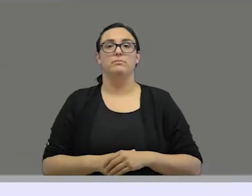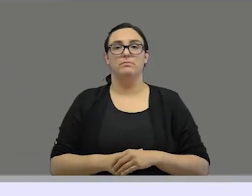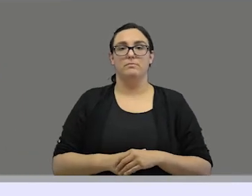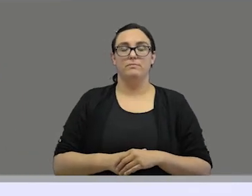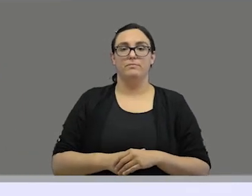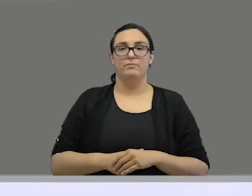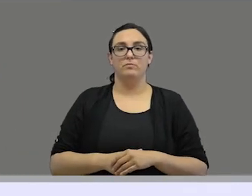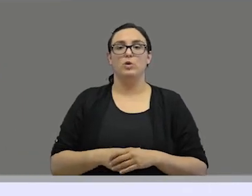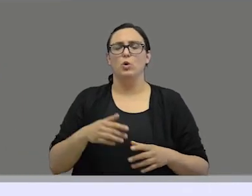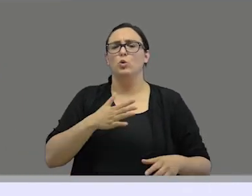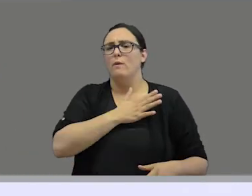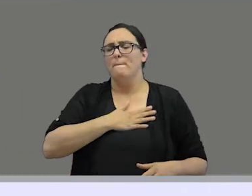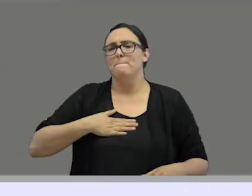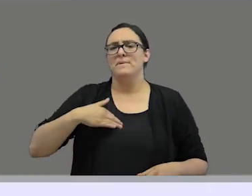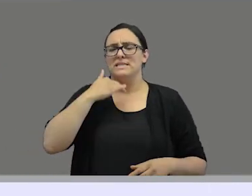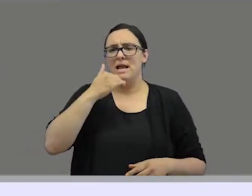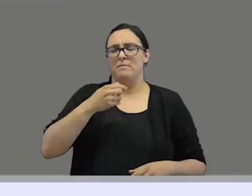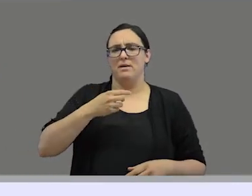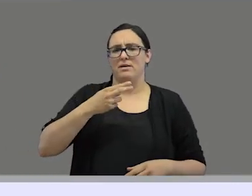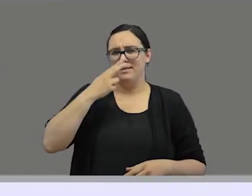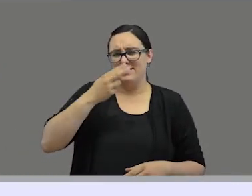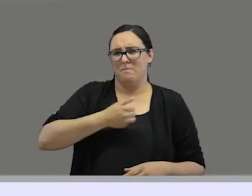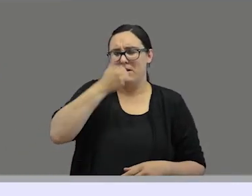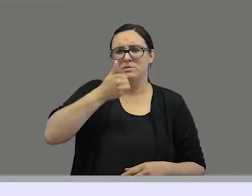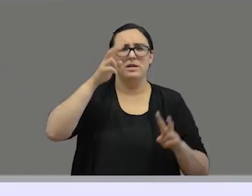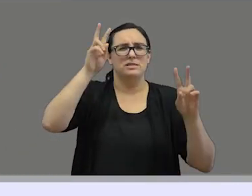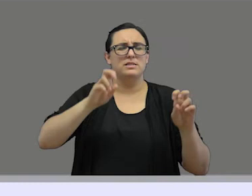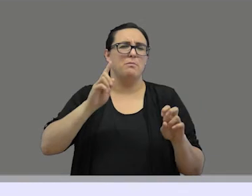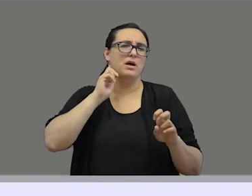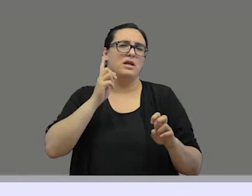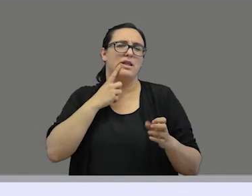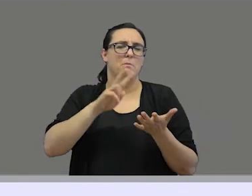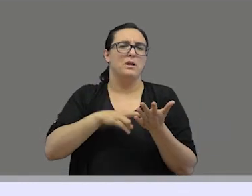Wenn Sie mehr über gehörlose Dolmetscher und ihre beruflichen Profile erfahren möchten,